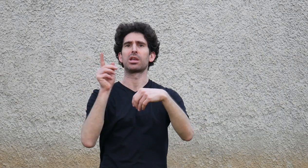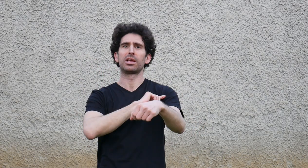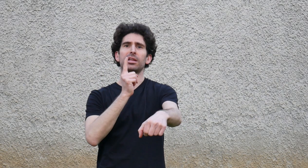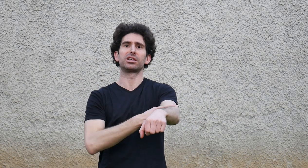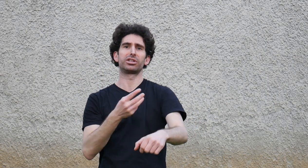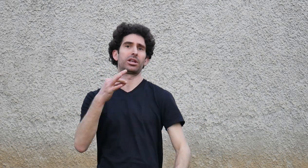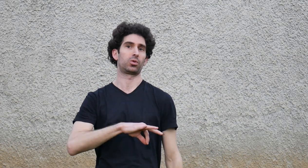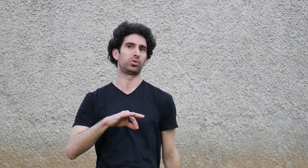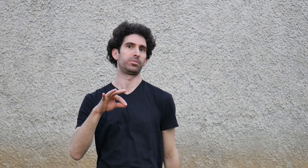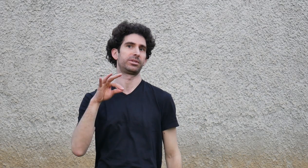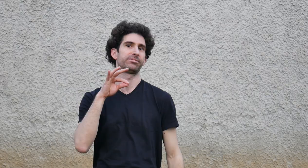d'où une économie d'énergie.